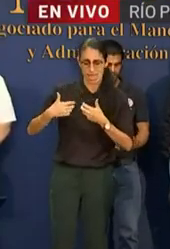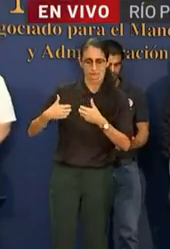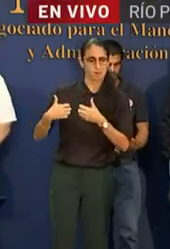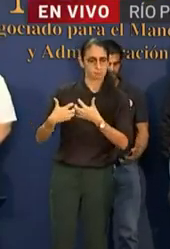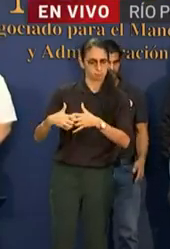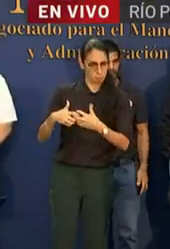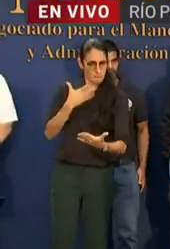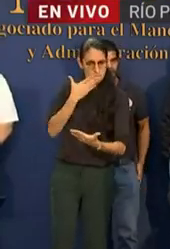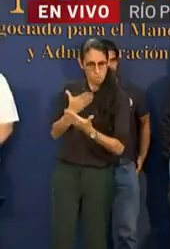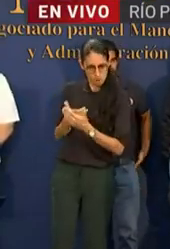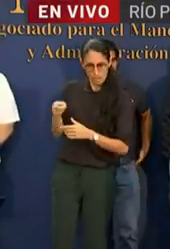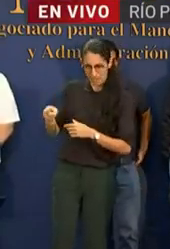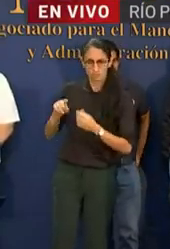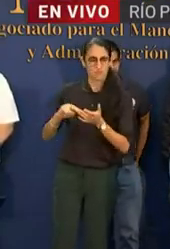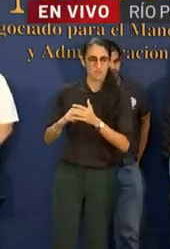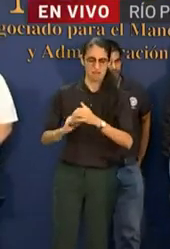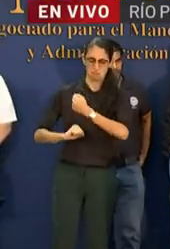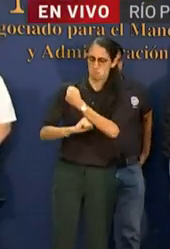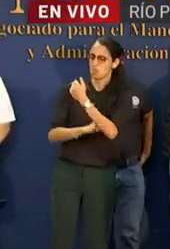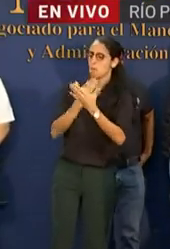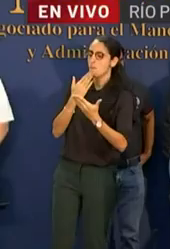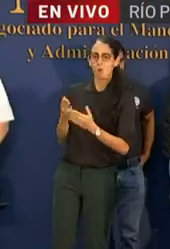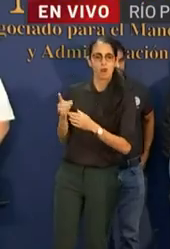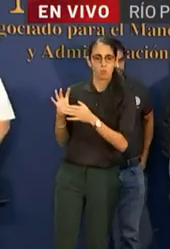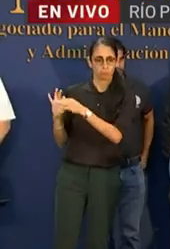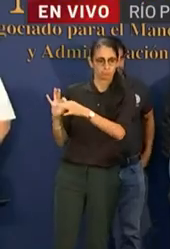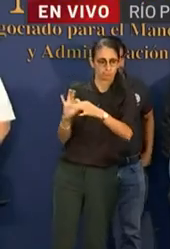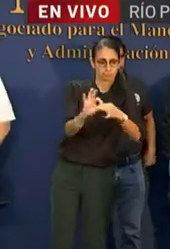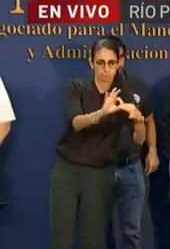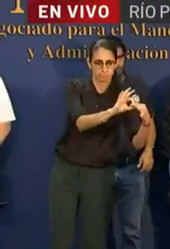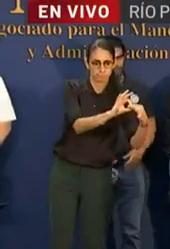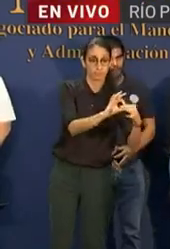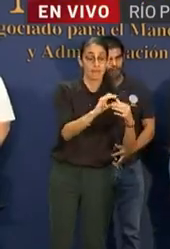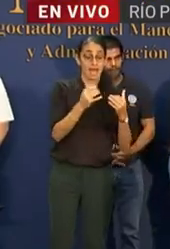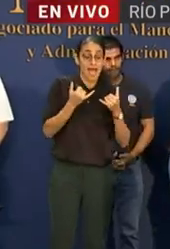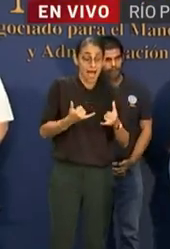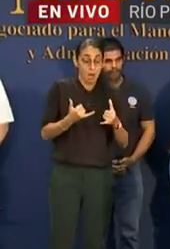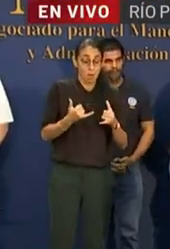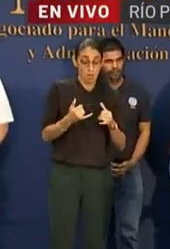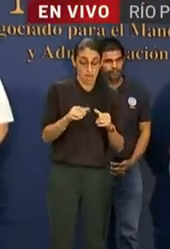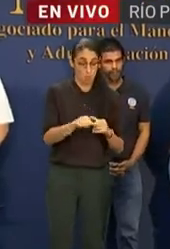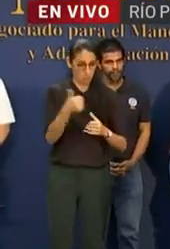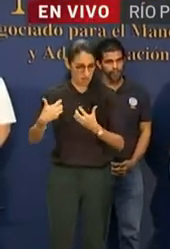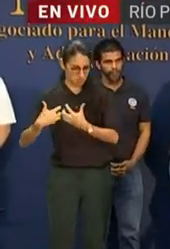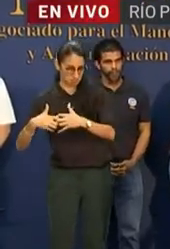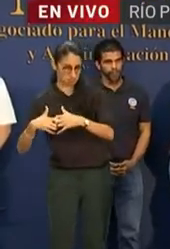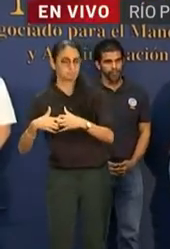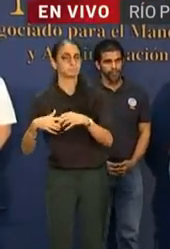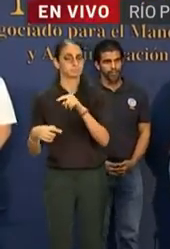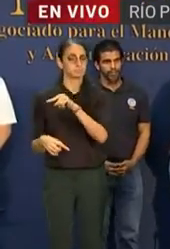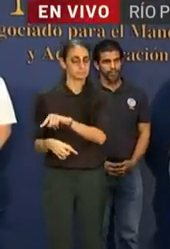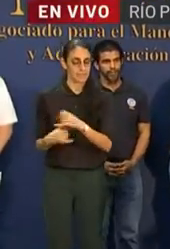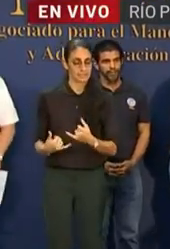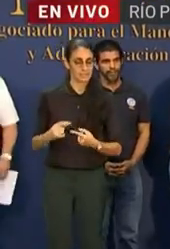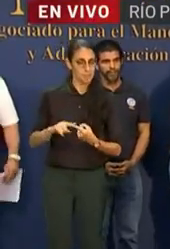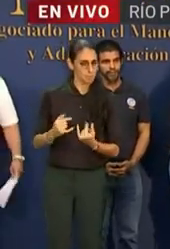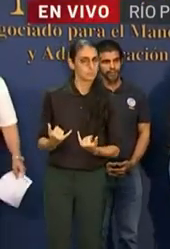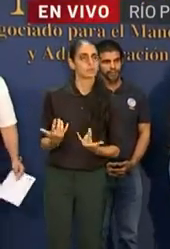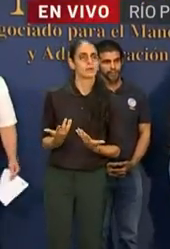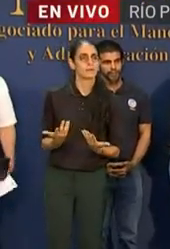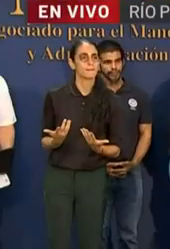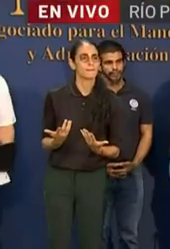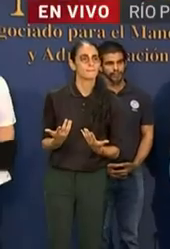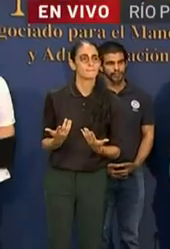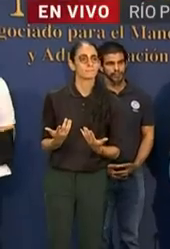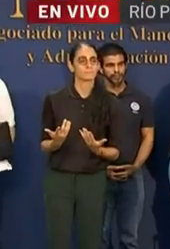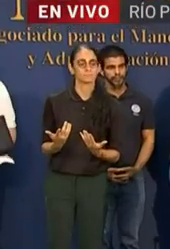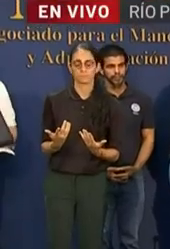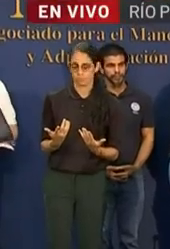GENERADORES DE SERVICIO